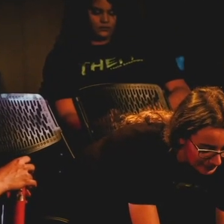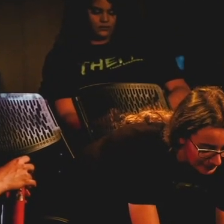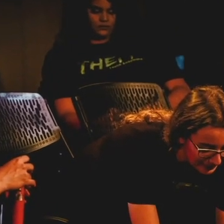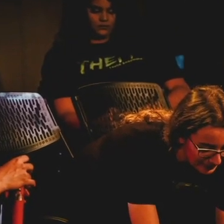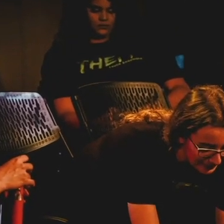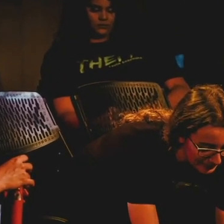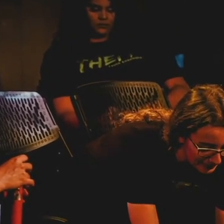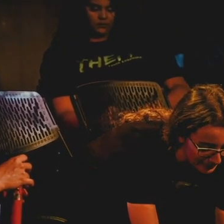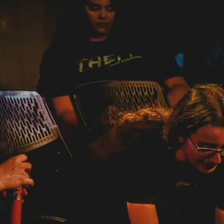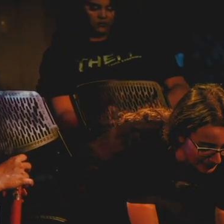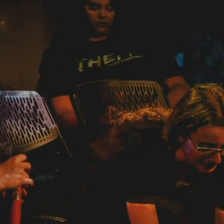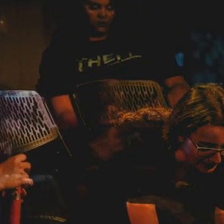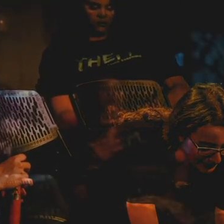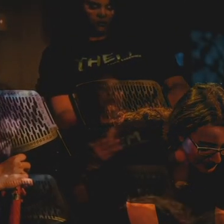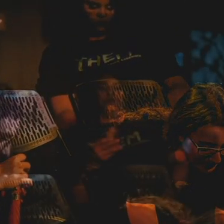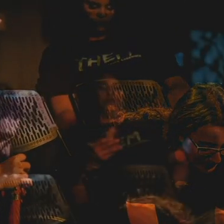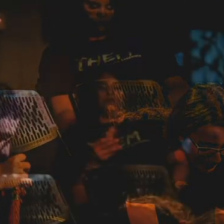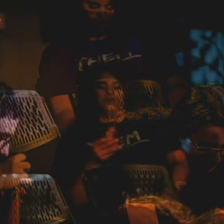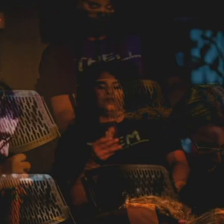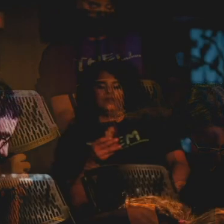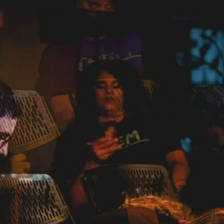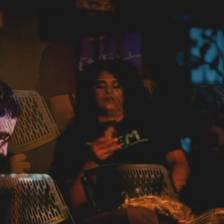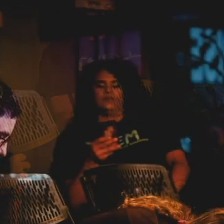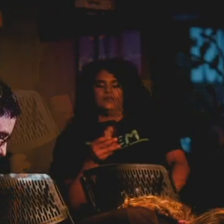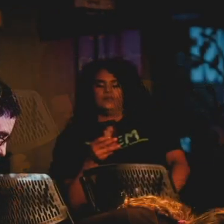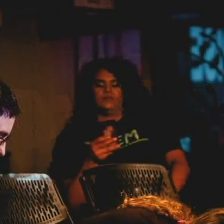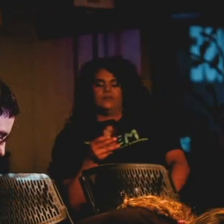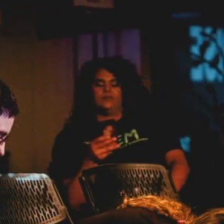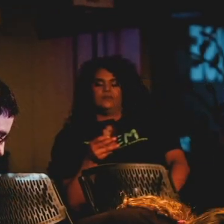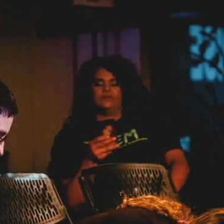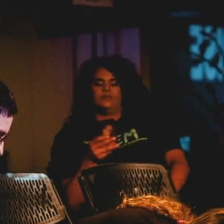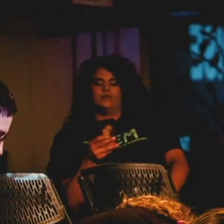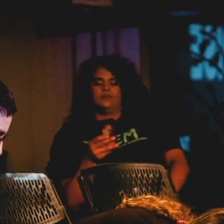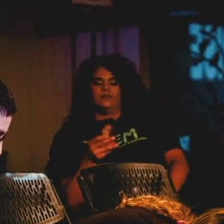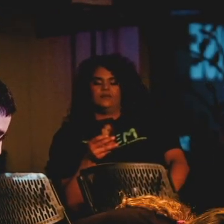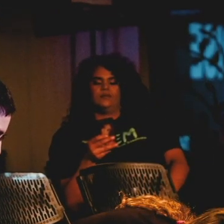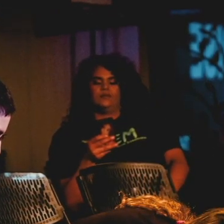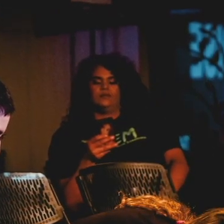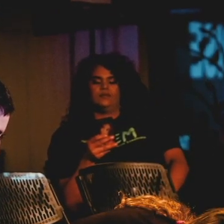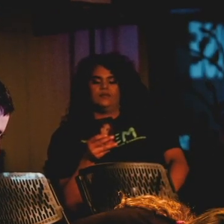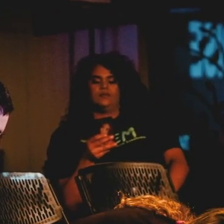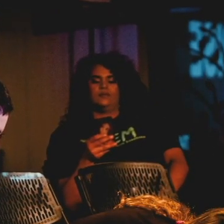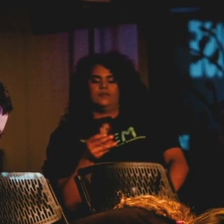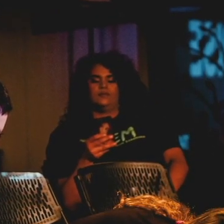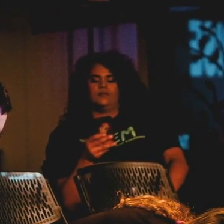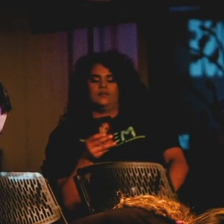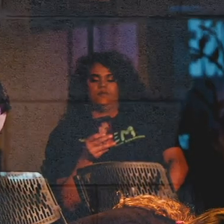y nuestro miedo Abrazando a la familia que elegimos